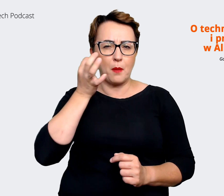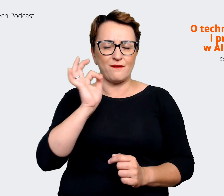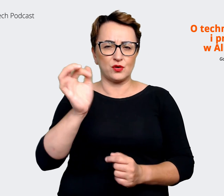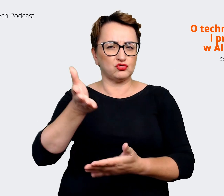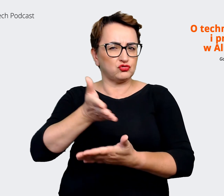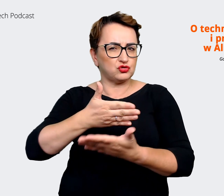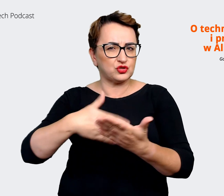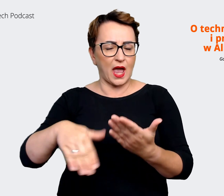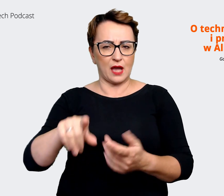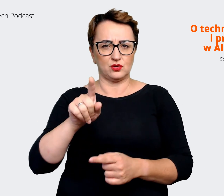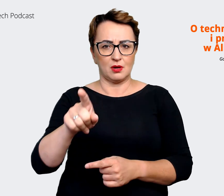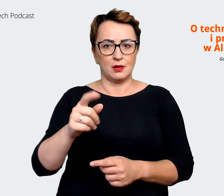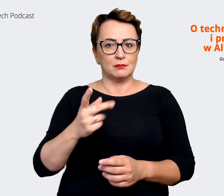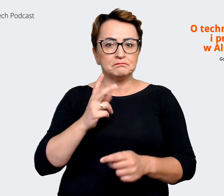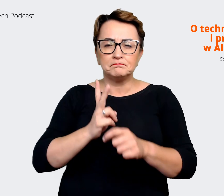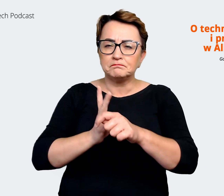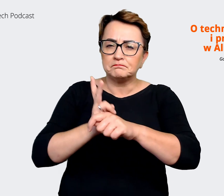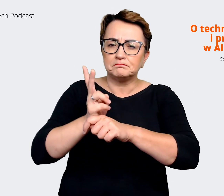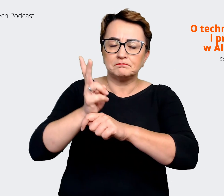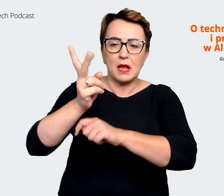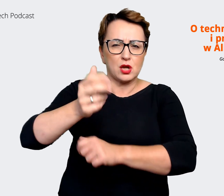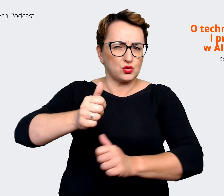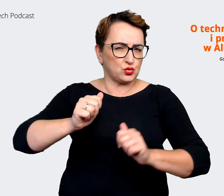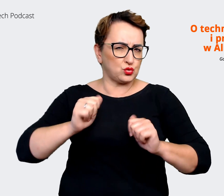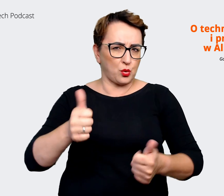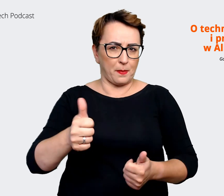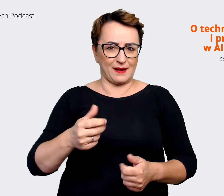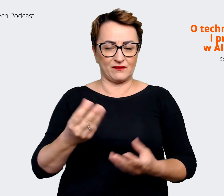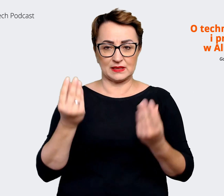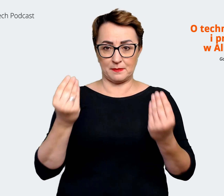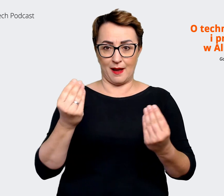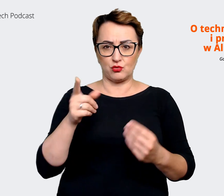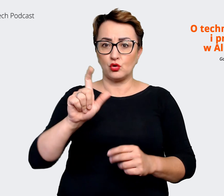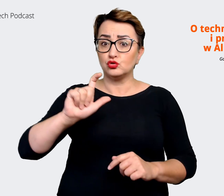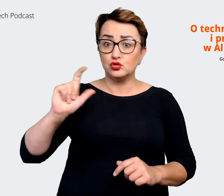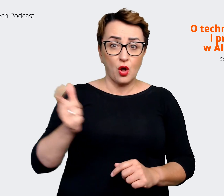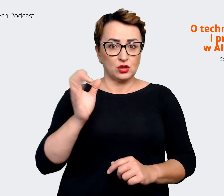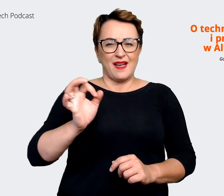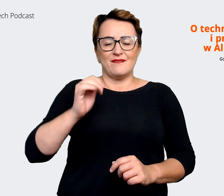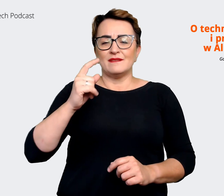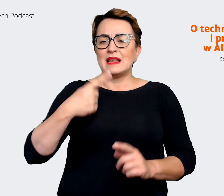do tej niemalże perfekcji, eksperckości. I to jest coś, co naprawdę sprawia mi ogromną